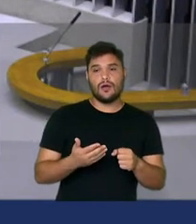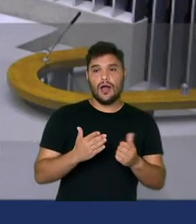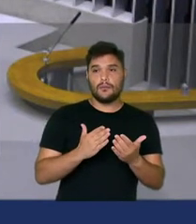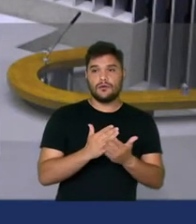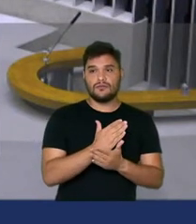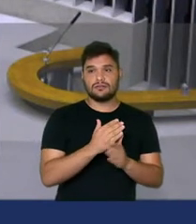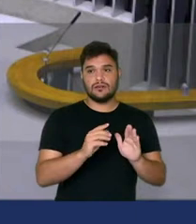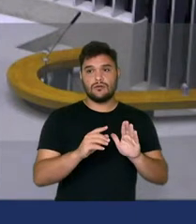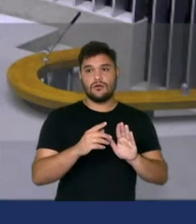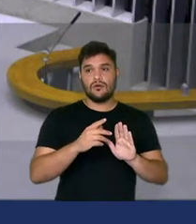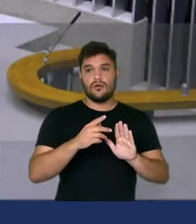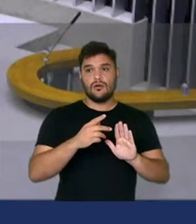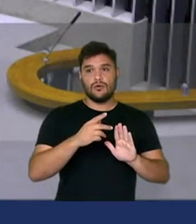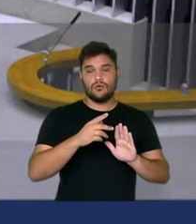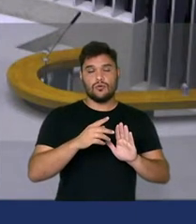ALDIR BLANC 2 DEPUTADOS QUE DEFENDERAM A APROVAÇÃO DA